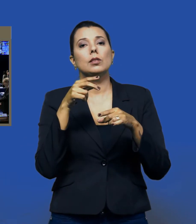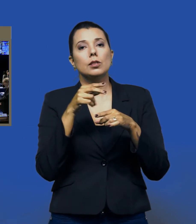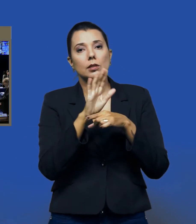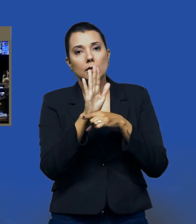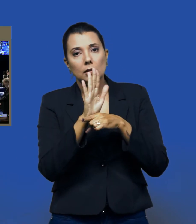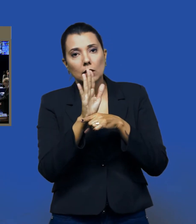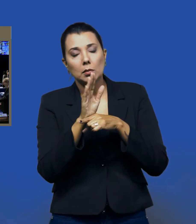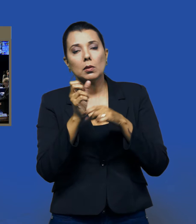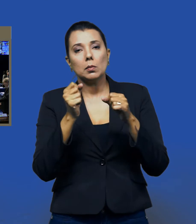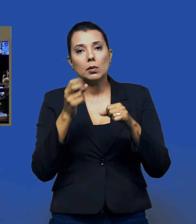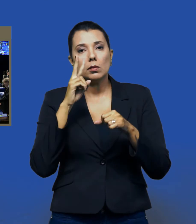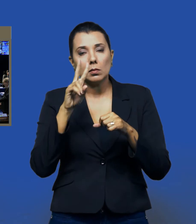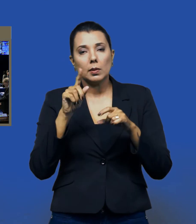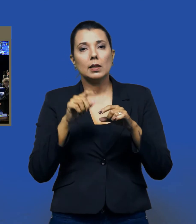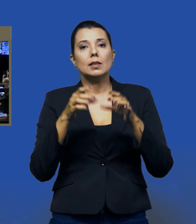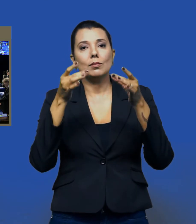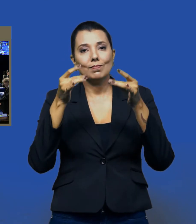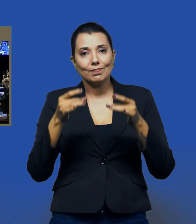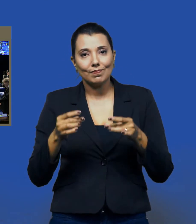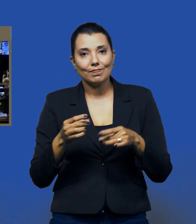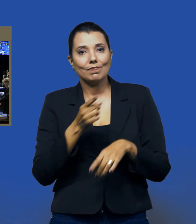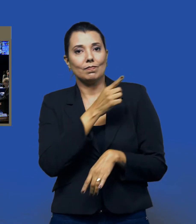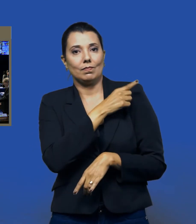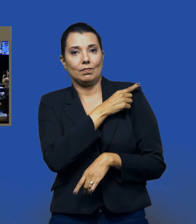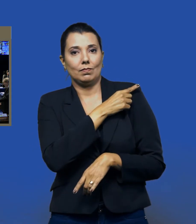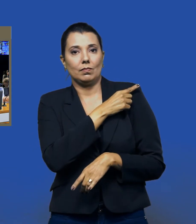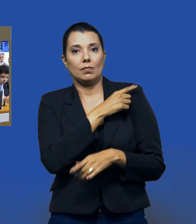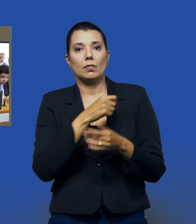Você pode ver mais detalhes aqui em cima.